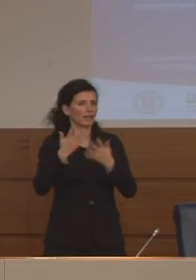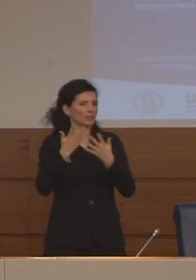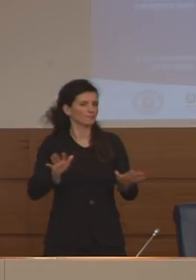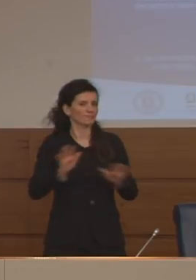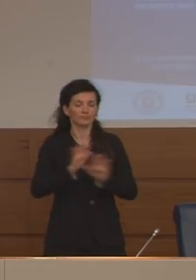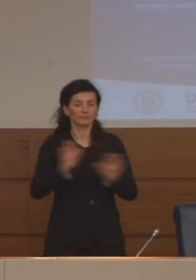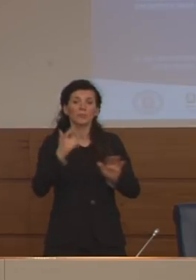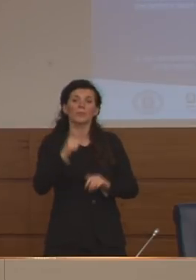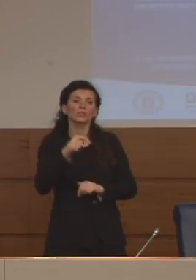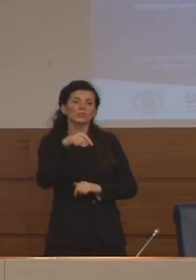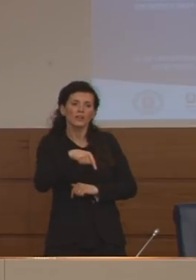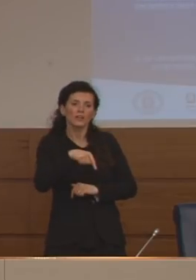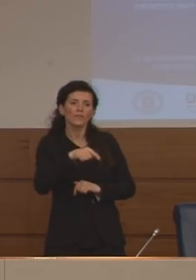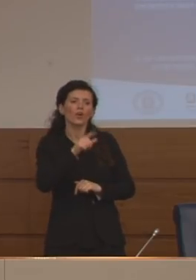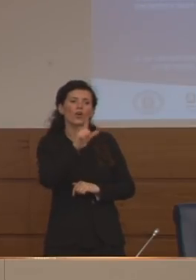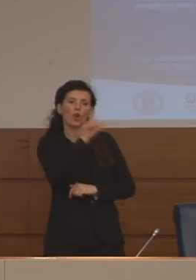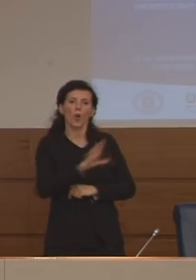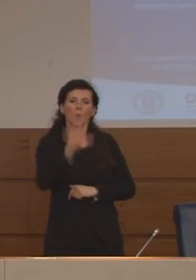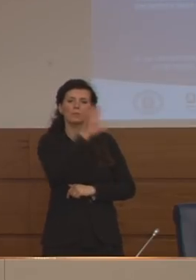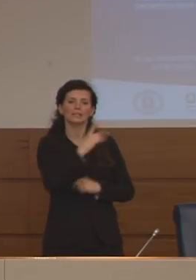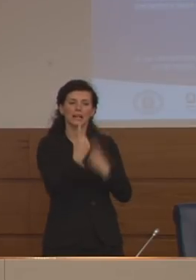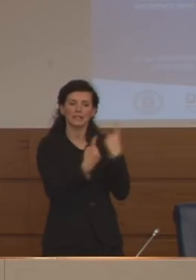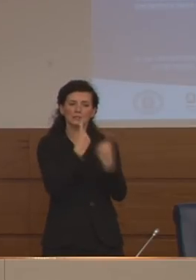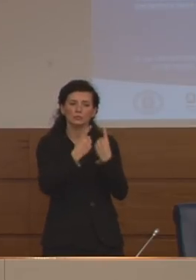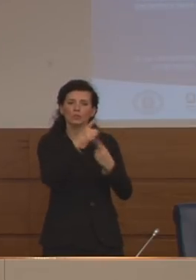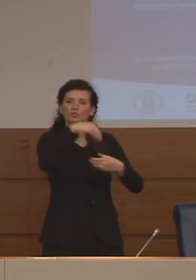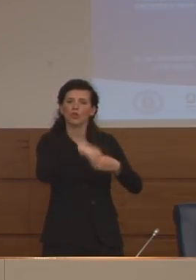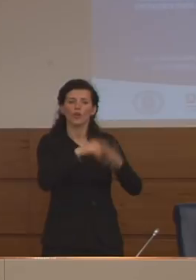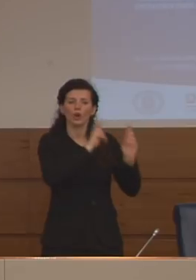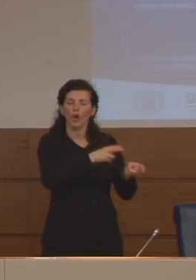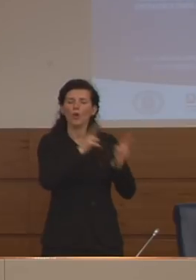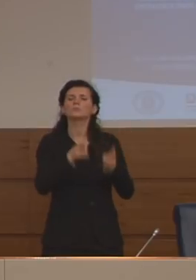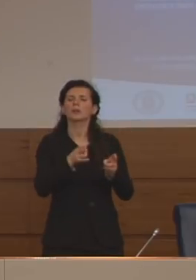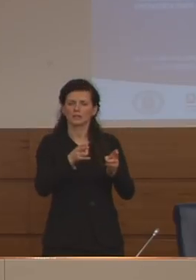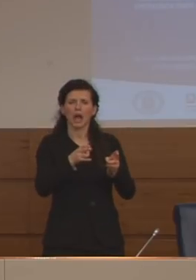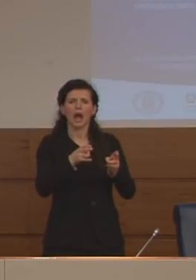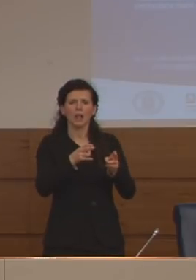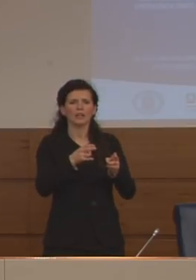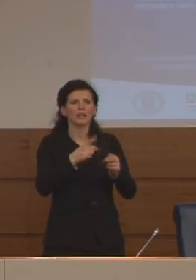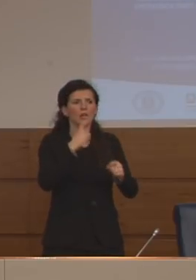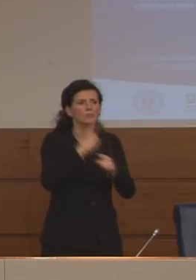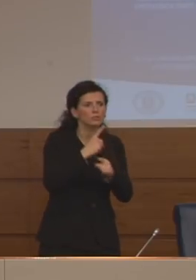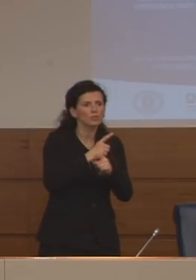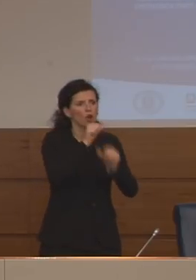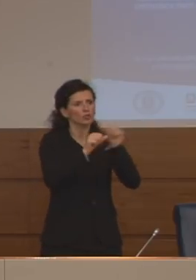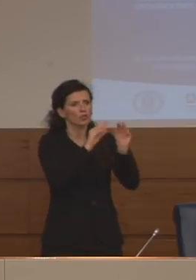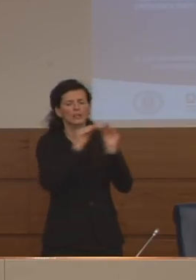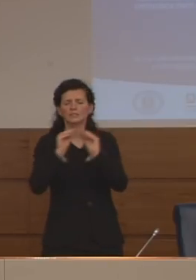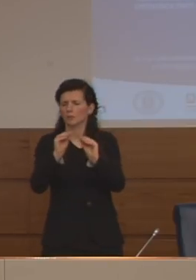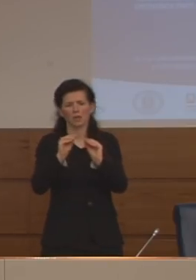Lombardia è tale per cui non c'è più bisogno dell'alleggerimento di pazienti